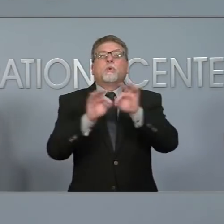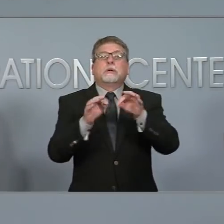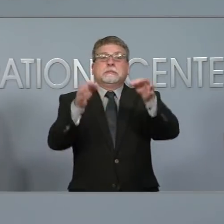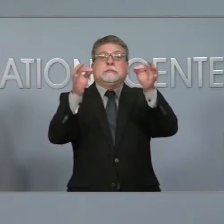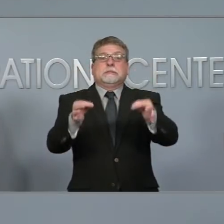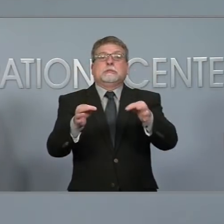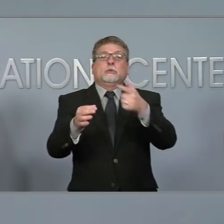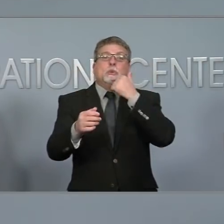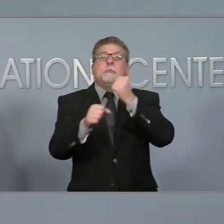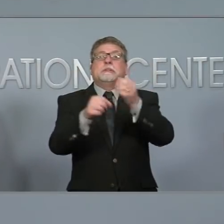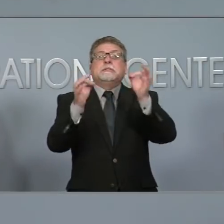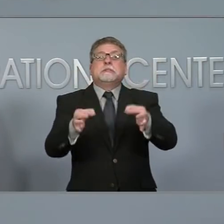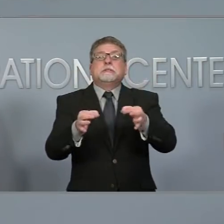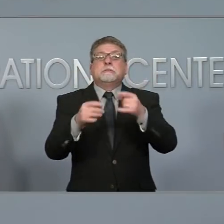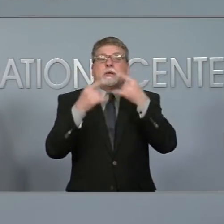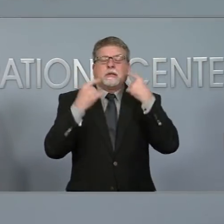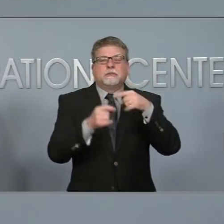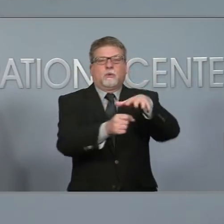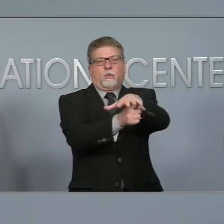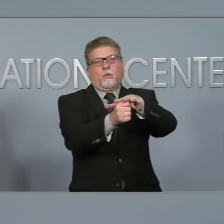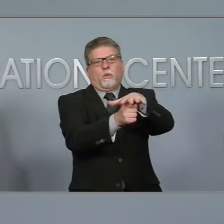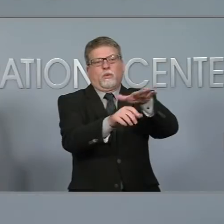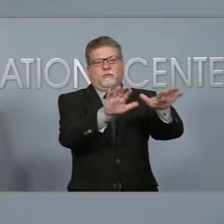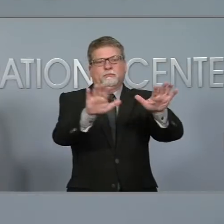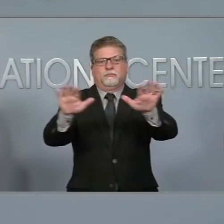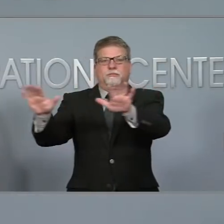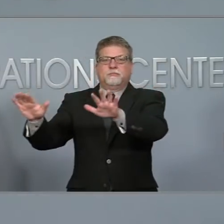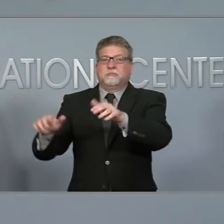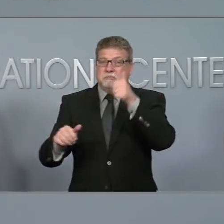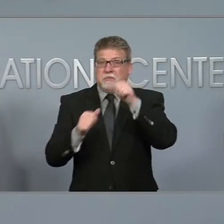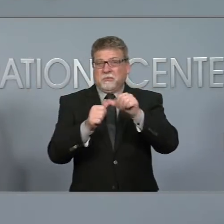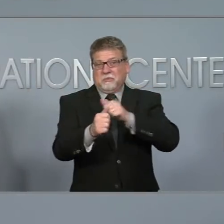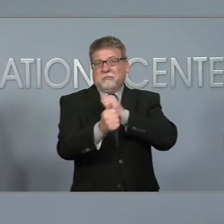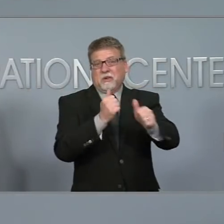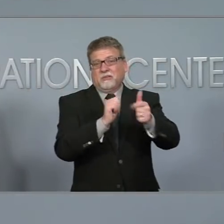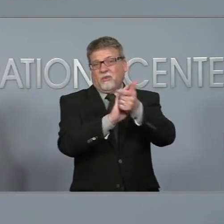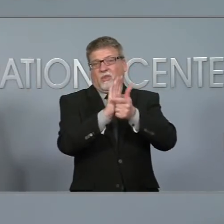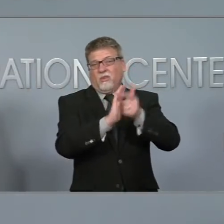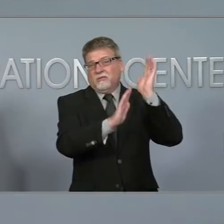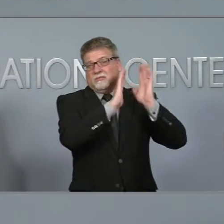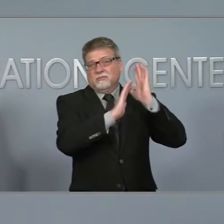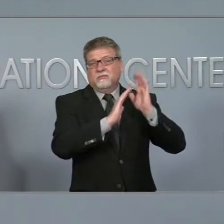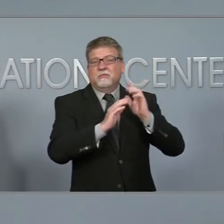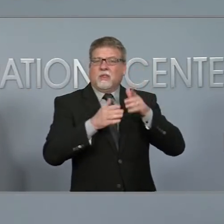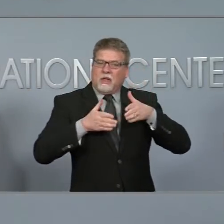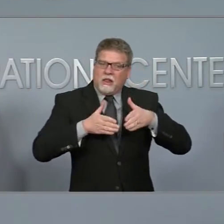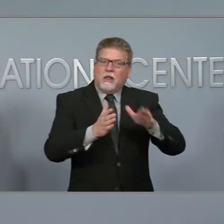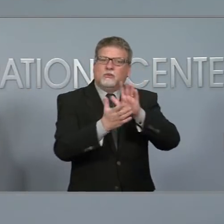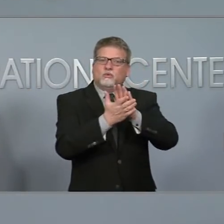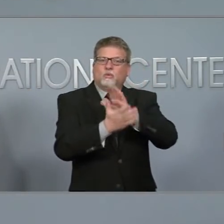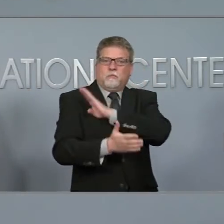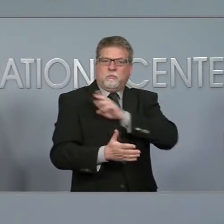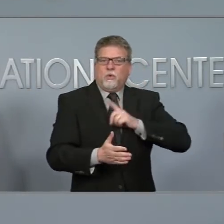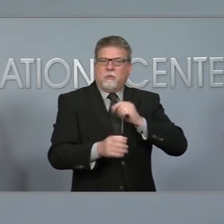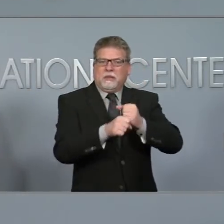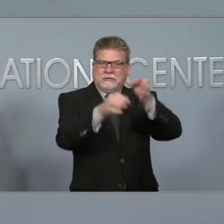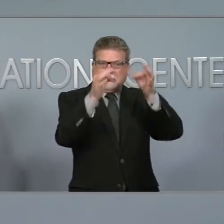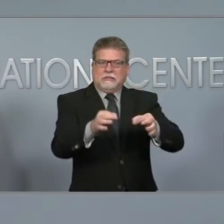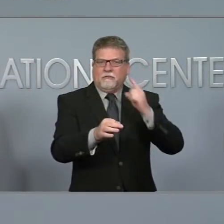Su propia decisión, pero qué tal. Si ellos no quieren hacer cambios a su aplicación de usar mascarillas respuesta, yo